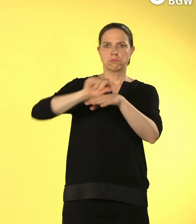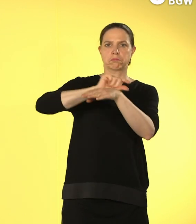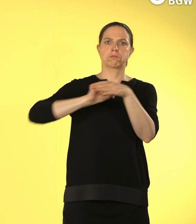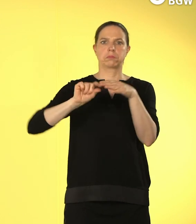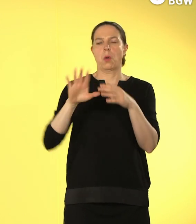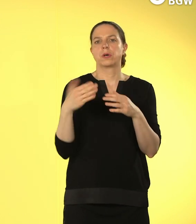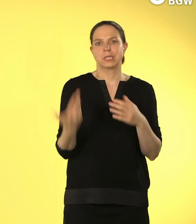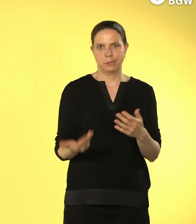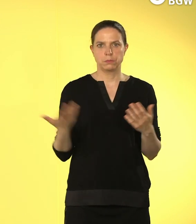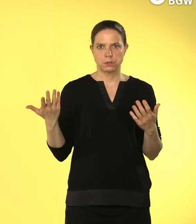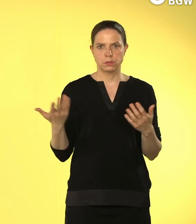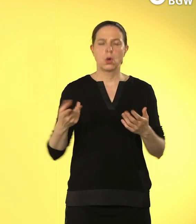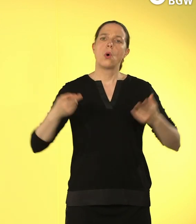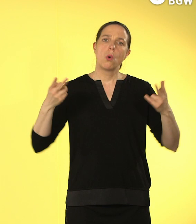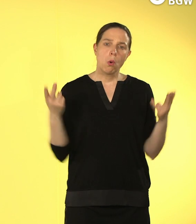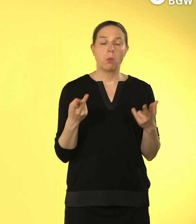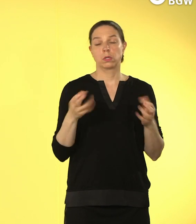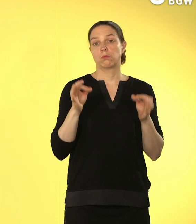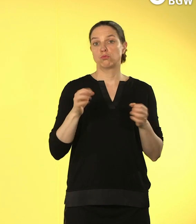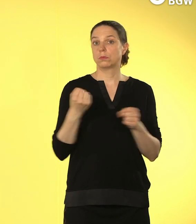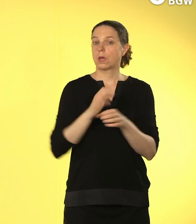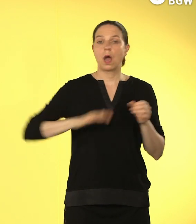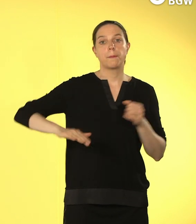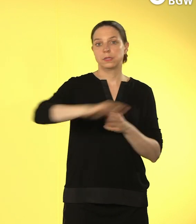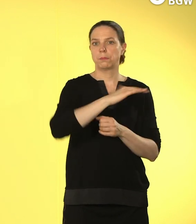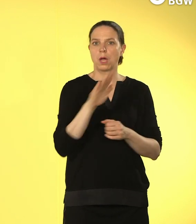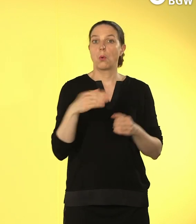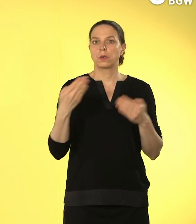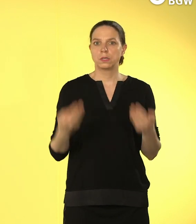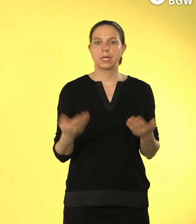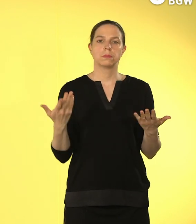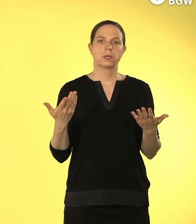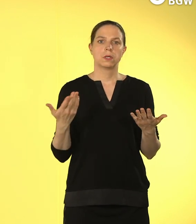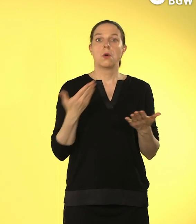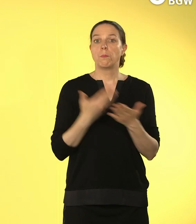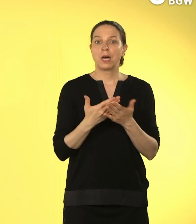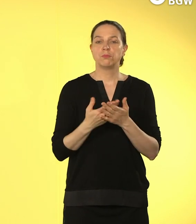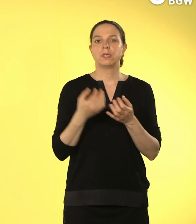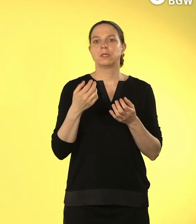Oder wenn es Arbeitsbereiche gibt, wo ein Schnittschutz wichtig ist,